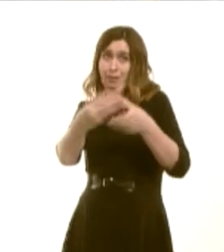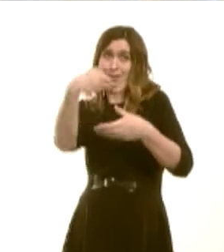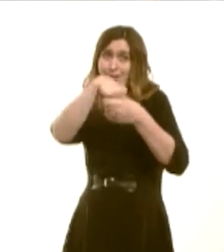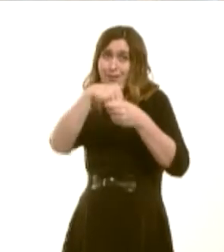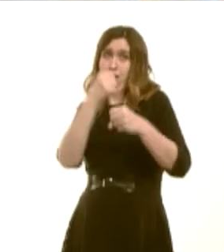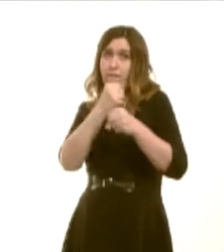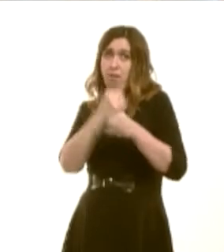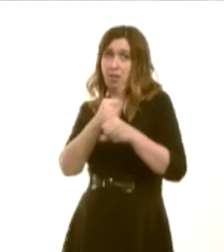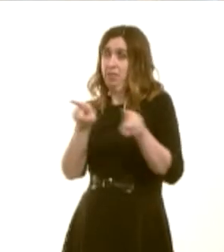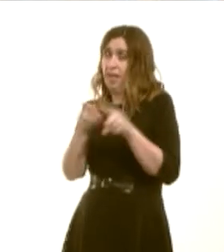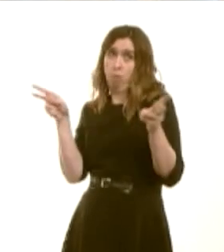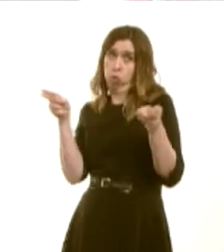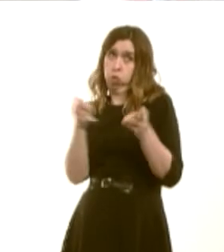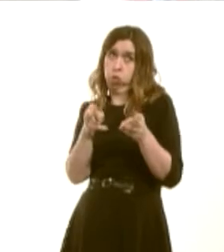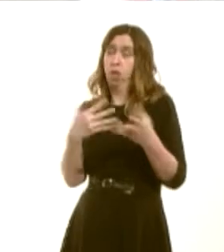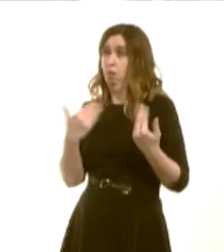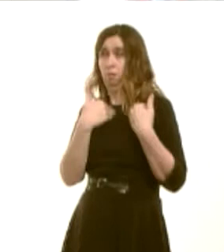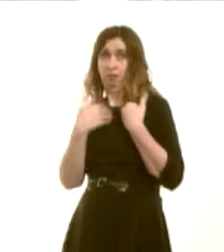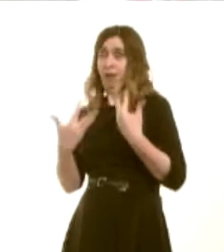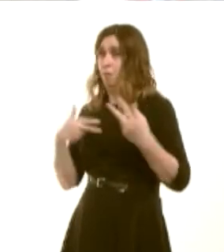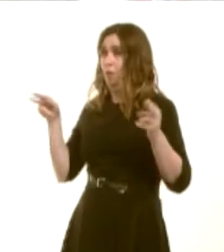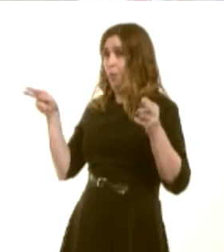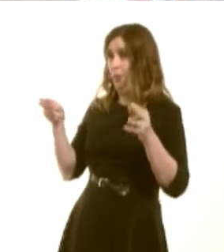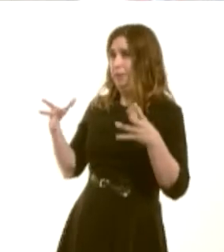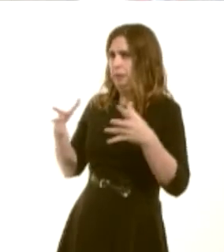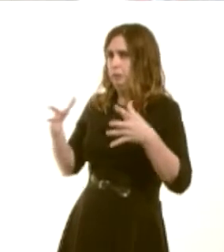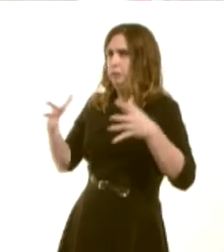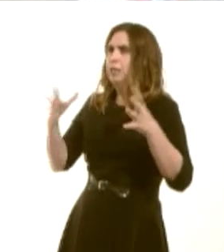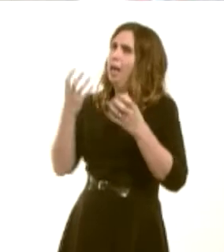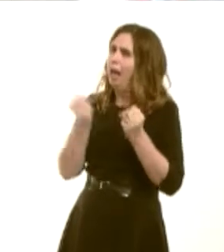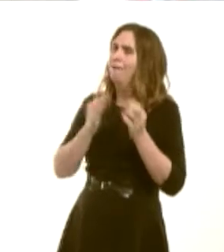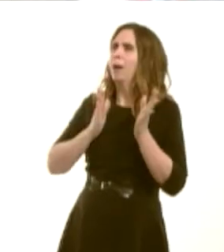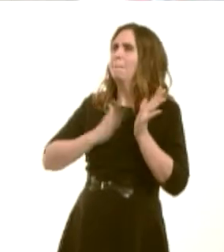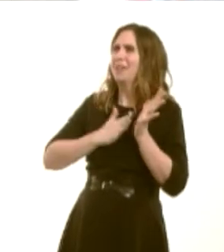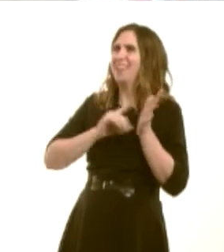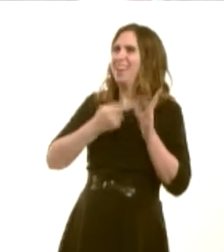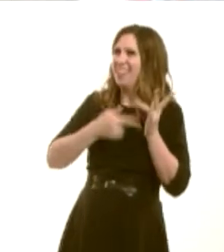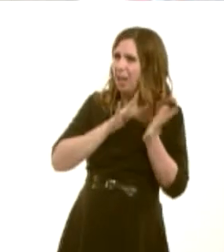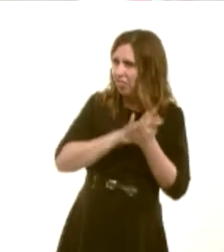Llywodraeth hefyd. Maeín her inni i gyd. Yr ail beth, wrth gwrs, yw sicrhau bod pobl